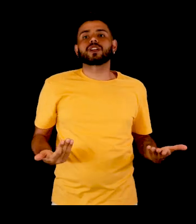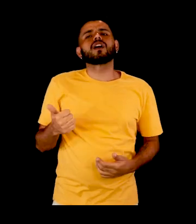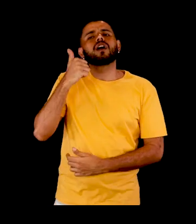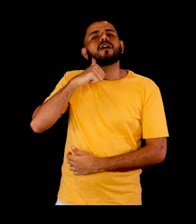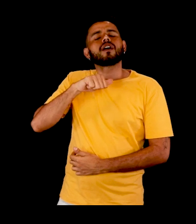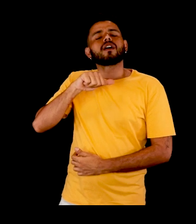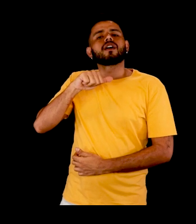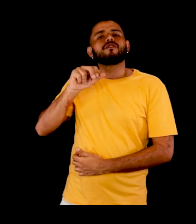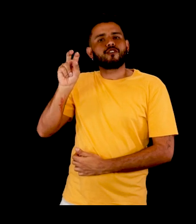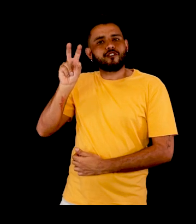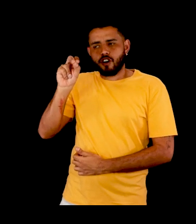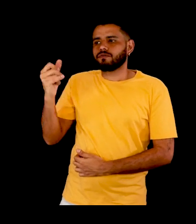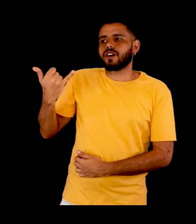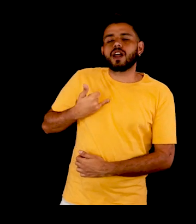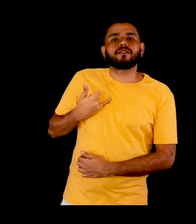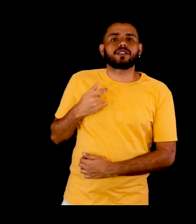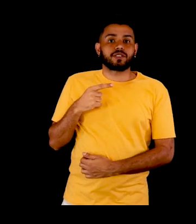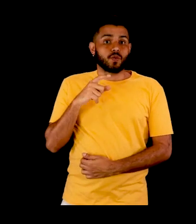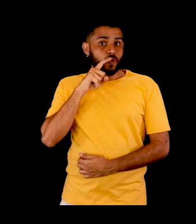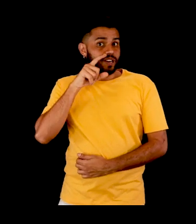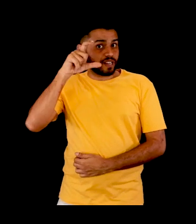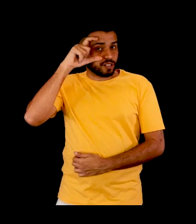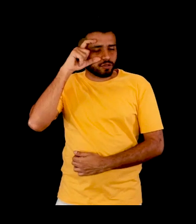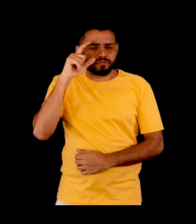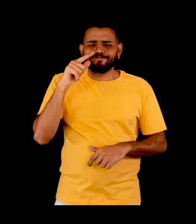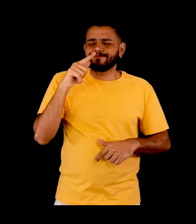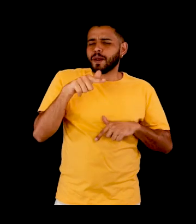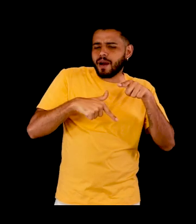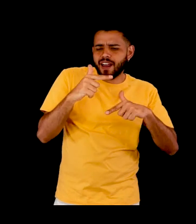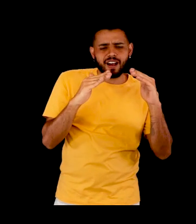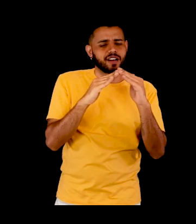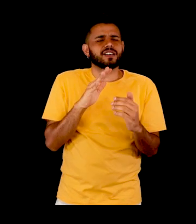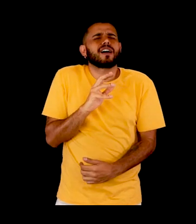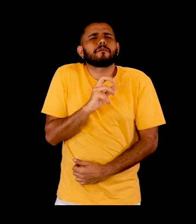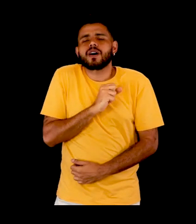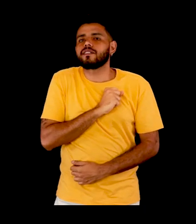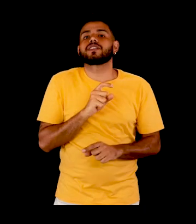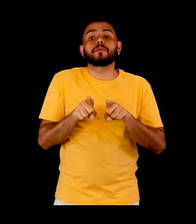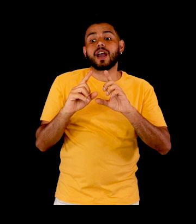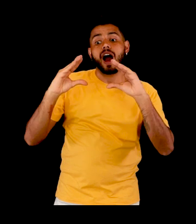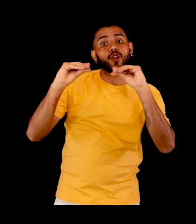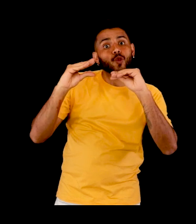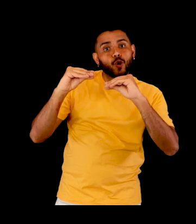Adorava projetar durante a noite, sempre imerso em música clássica, que era uma das suas grandes paixões.